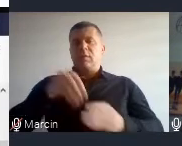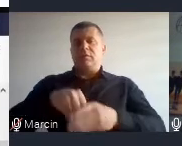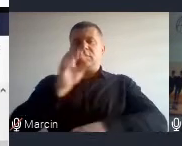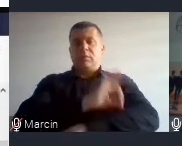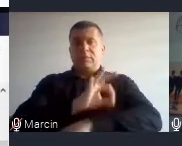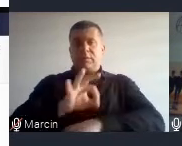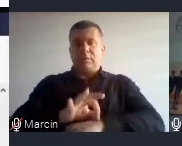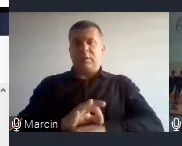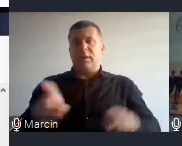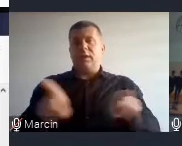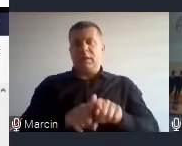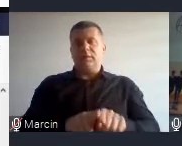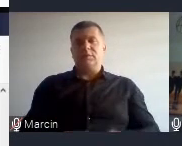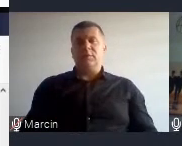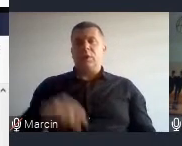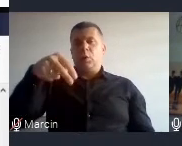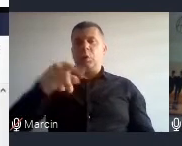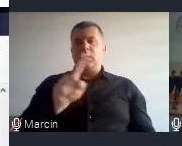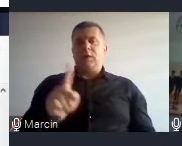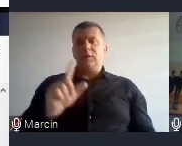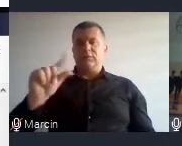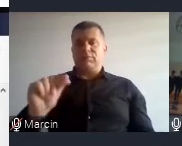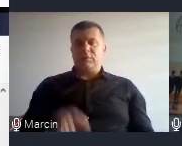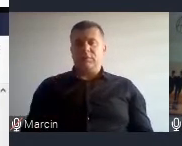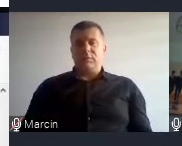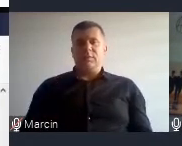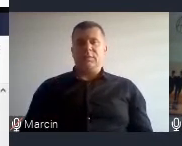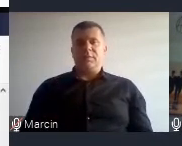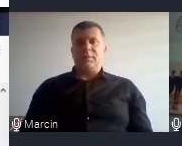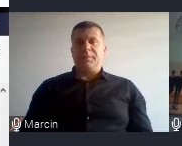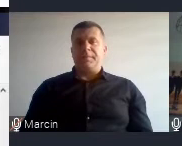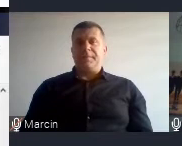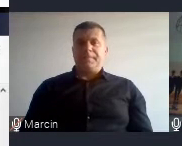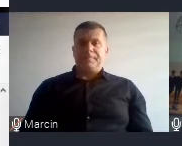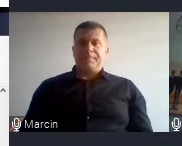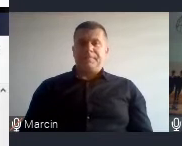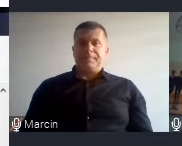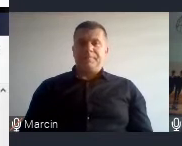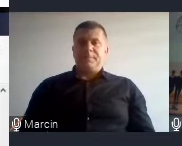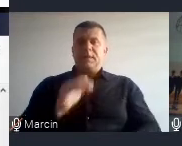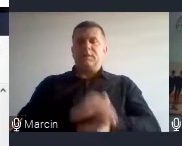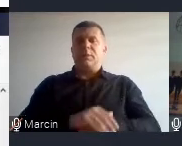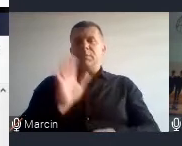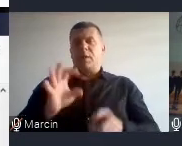Też z UZP, zamówień związanych z COVID-em.